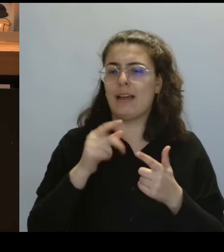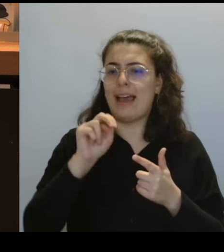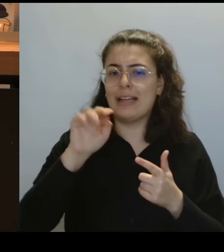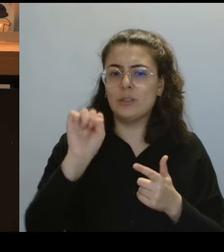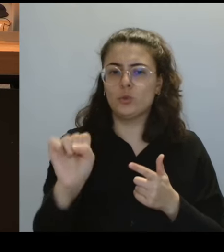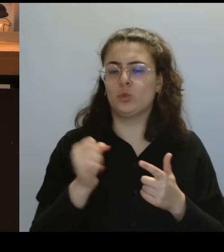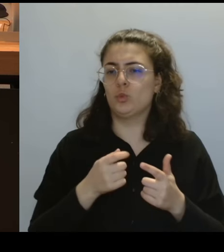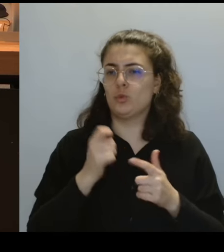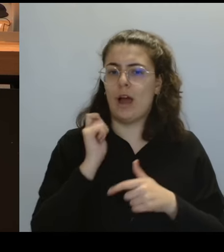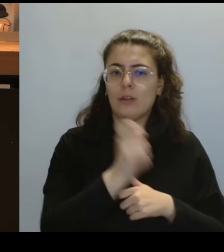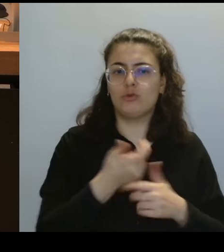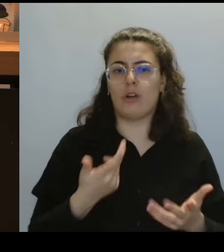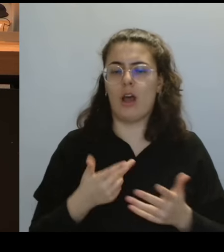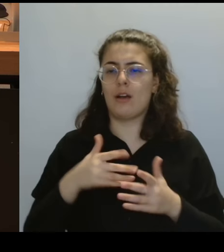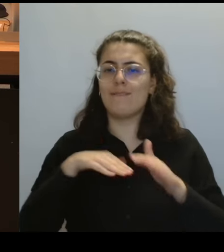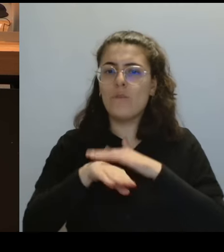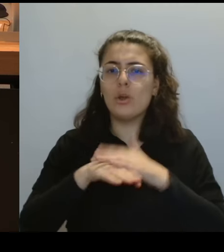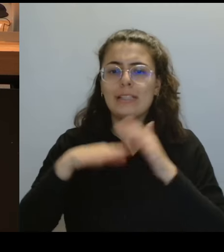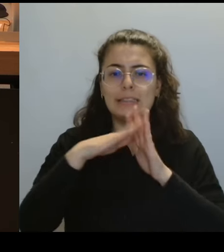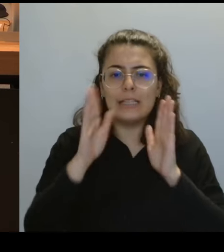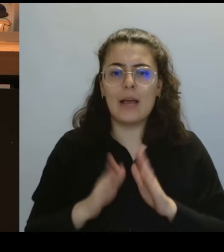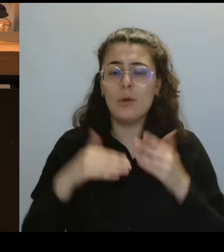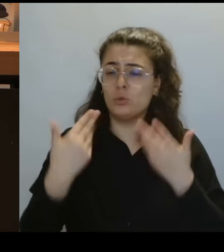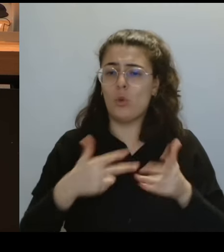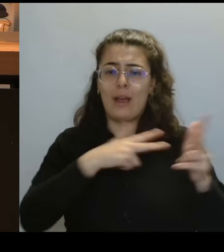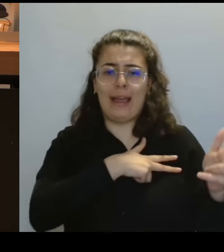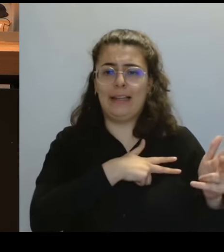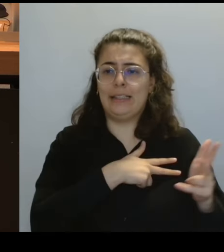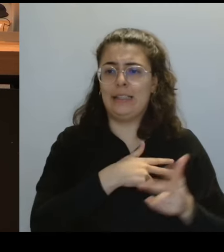ist die Realität, die Ideologie der AfD bedroht die